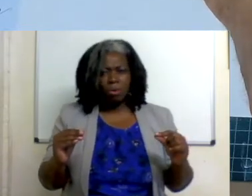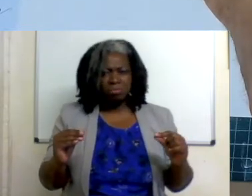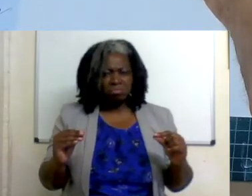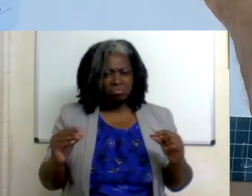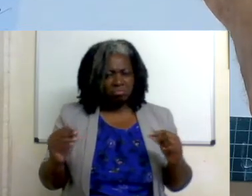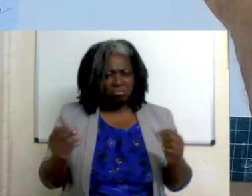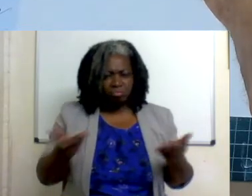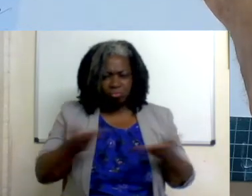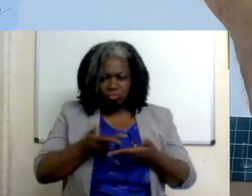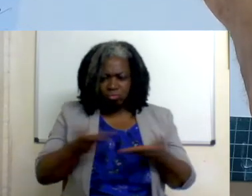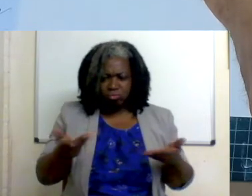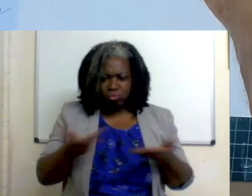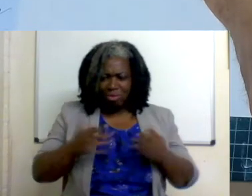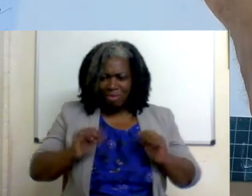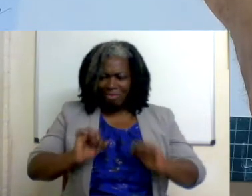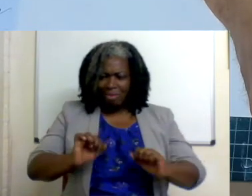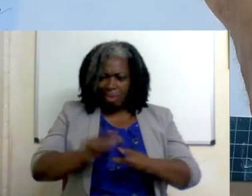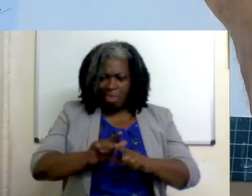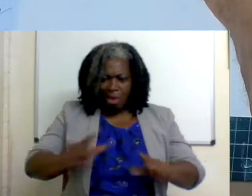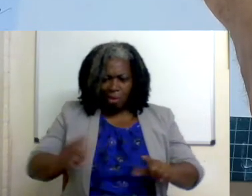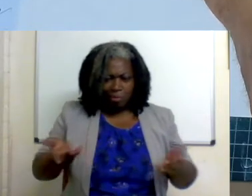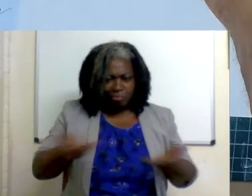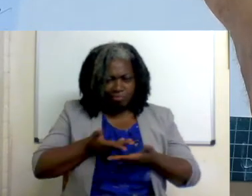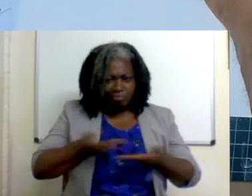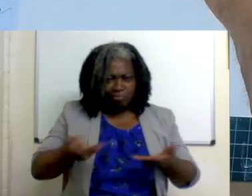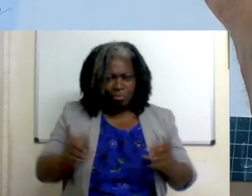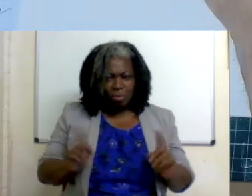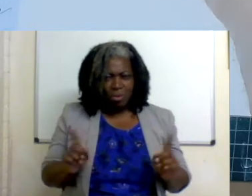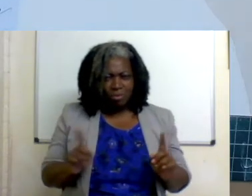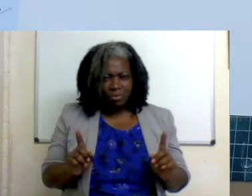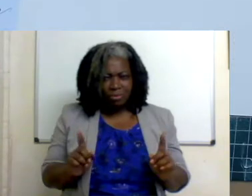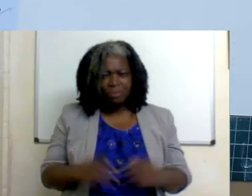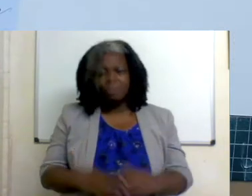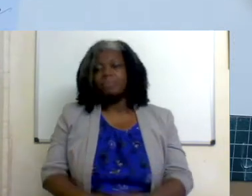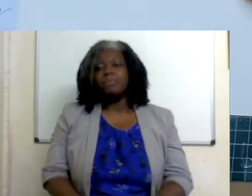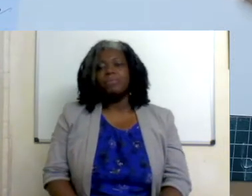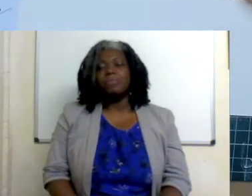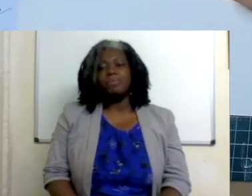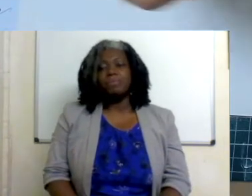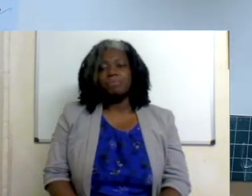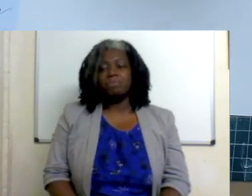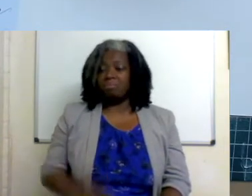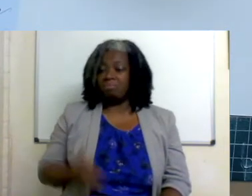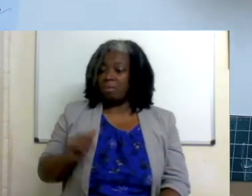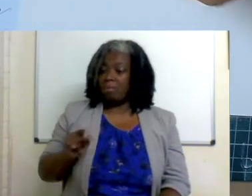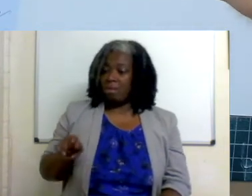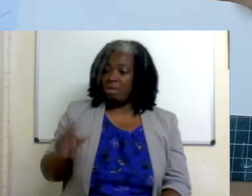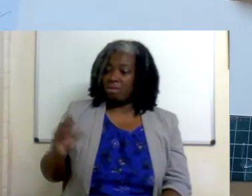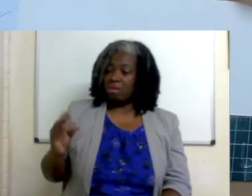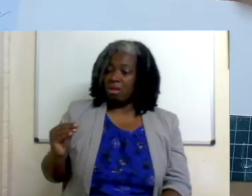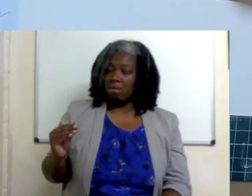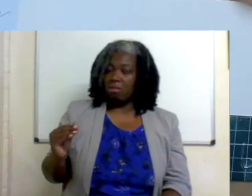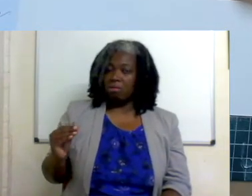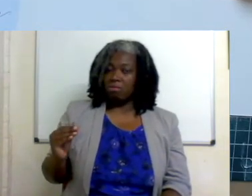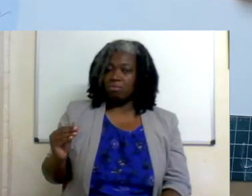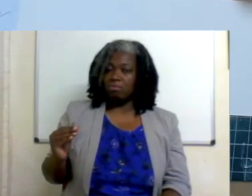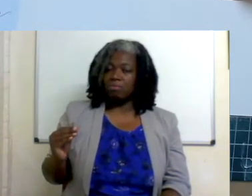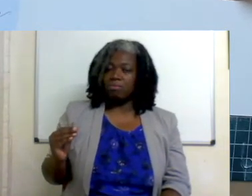co mohou rikat? Co rikaji ve zvireci reci? Ta kachna rika